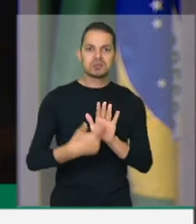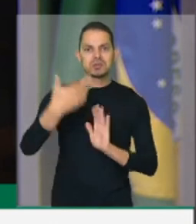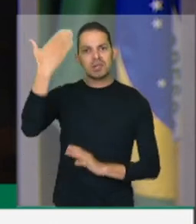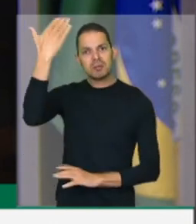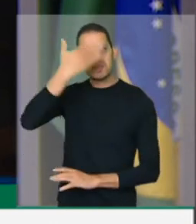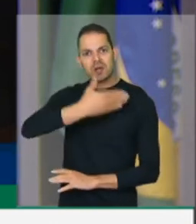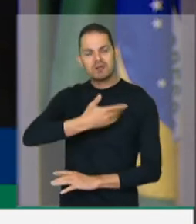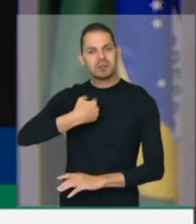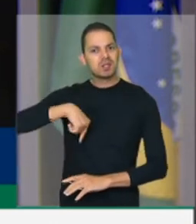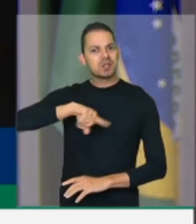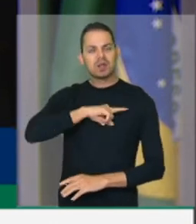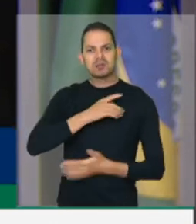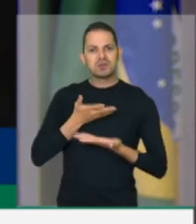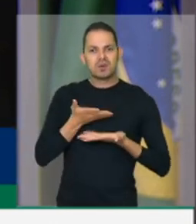NOSSA INSATISFAÇÃO PORQUE PREVIA INVESTIMENTOS